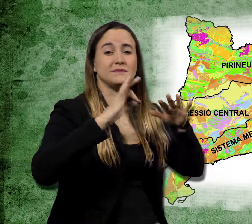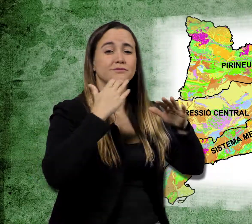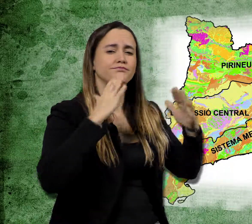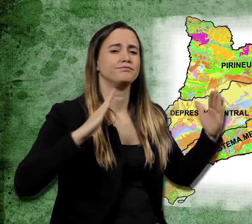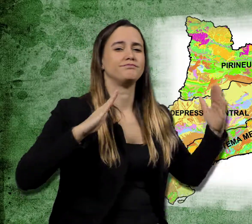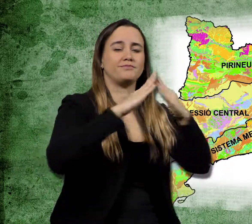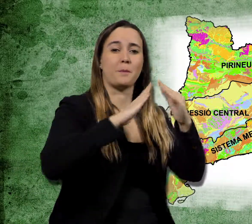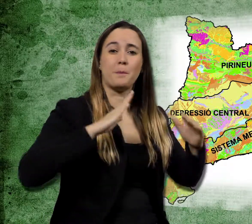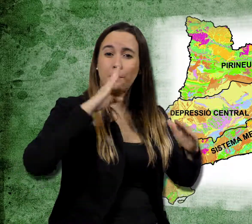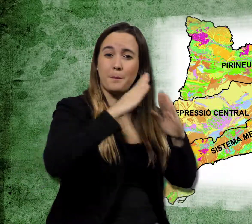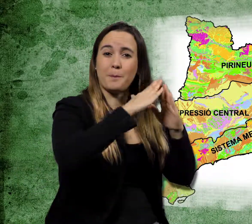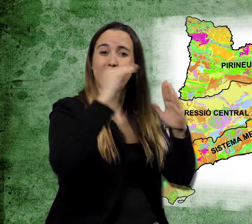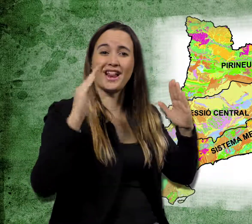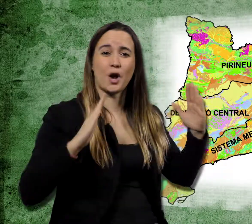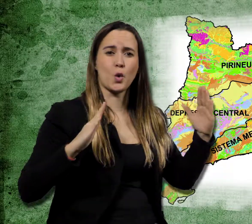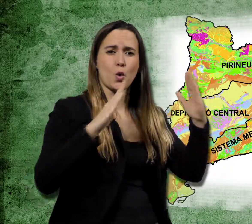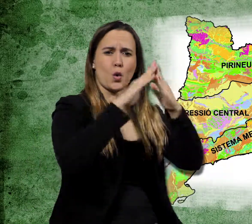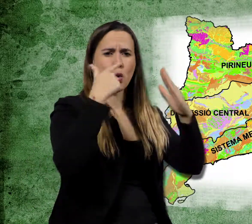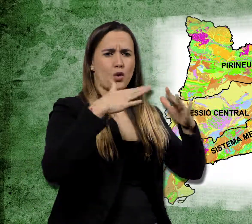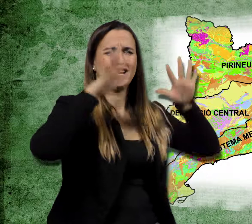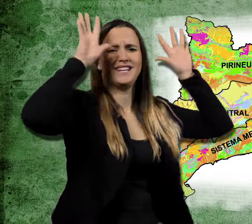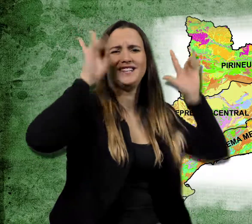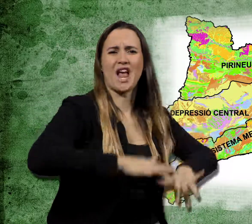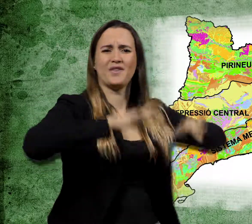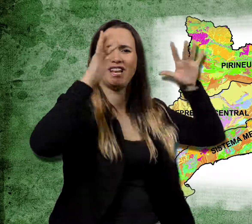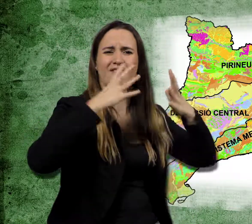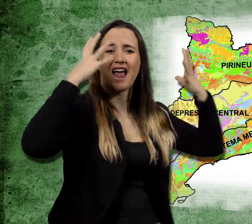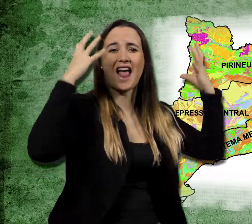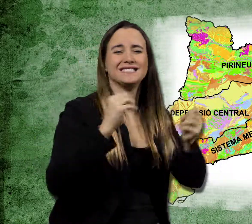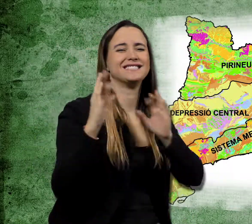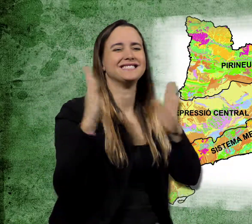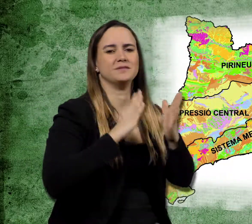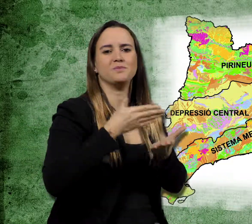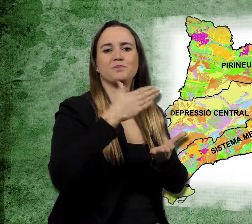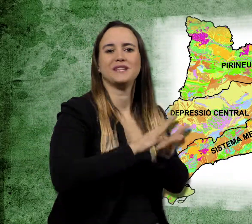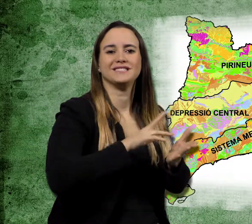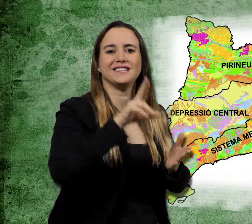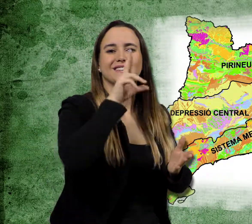encara que els cims dels Pirineus mostren neu abundant a partir del mes de desembre